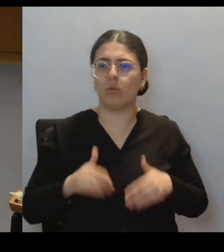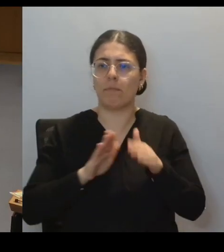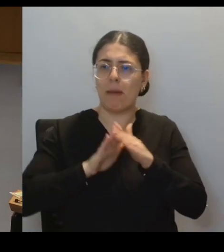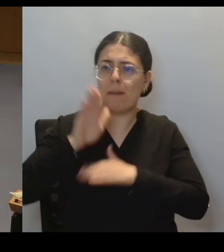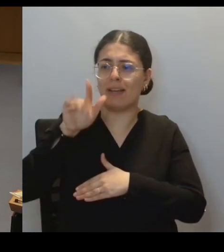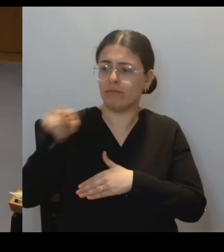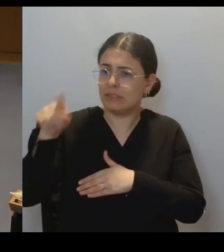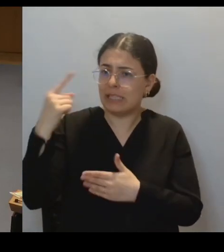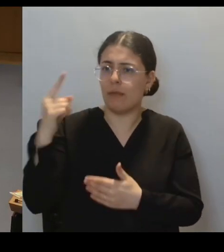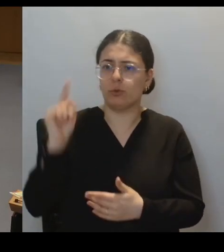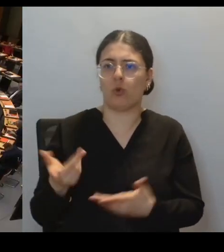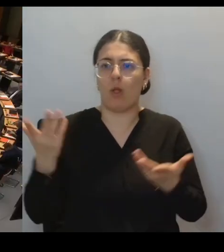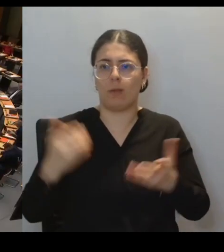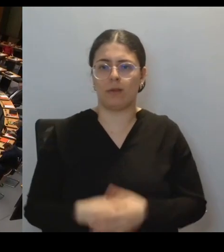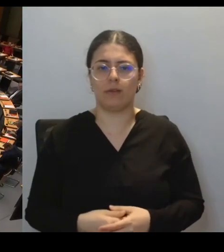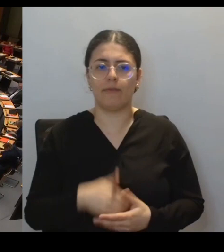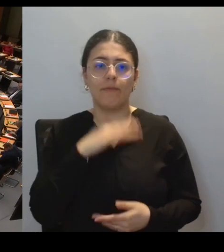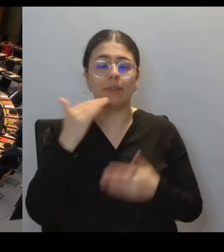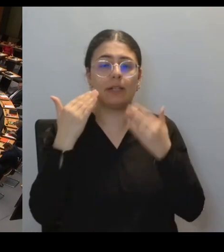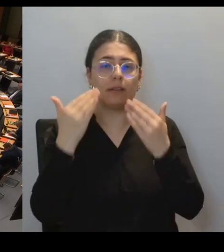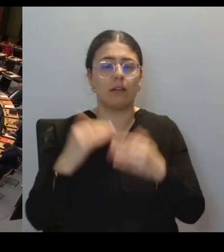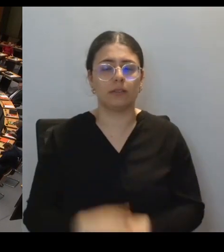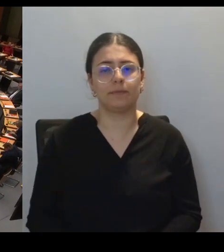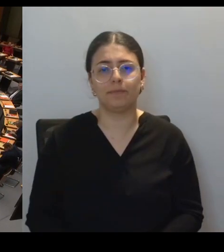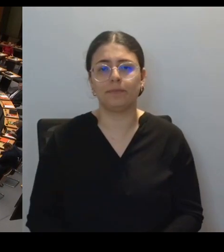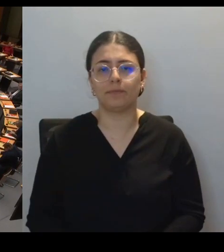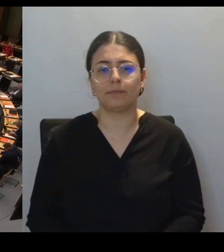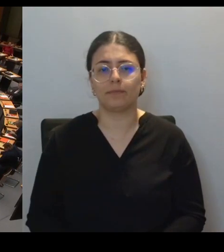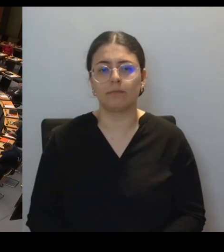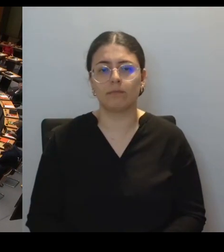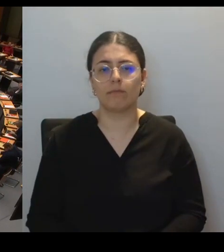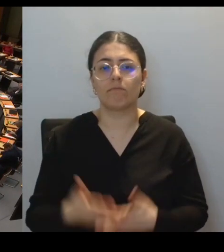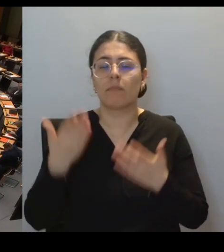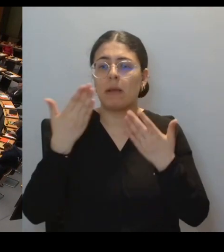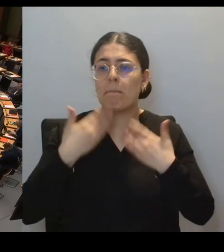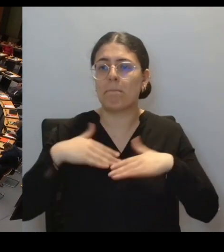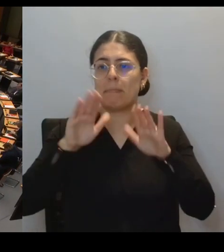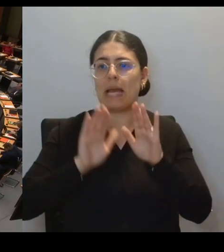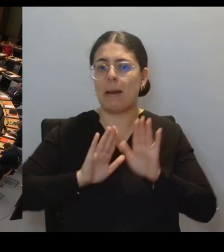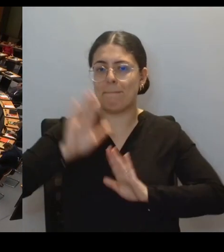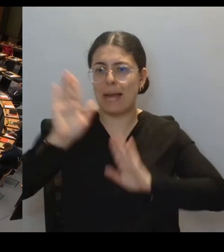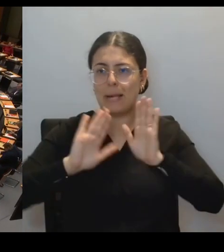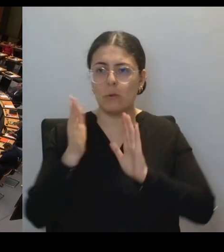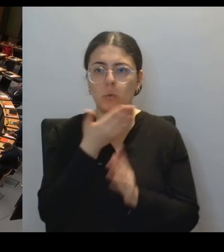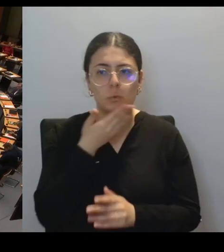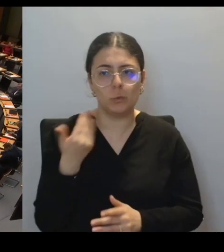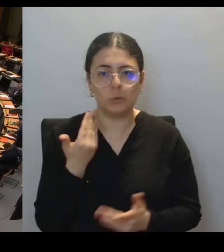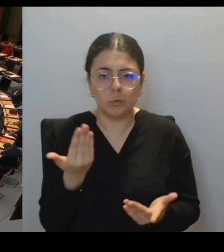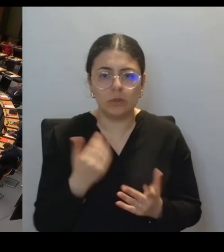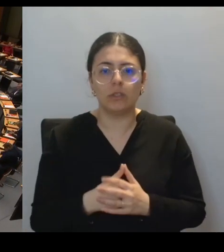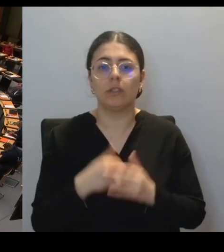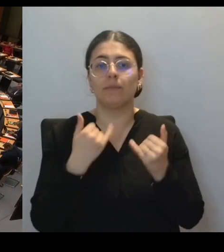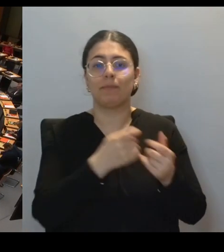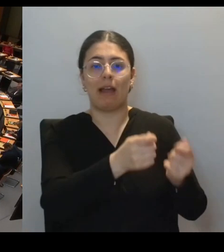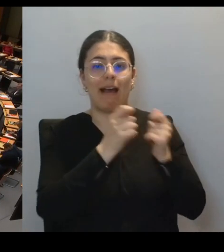Weitere Wortmeldungen liegen nicht vor Zu dem Antrag der Fraktion Bündnis 90 Die Grünen auf Drucksache 19 13/66